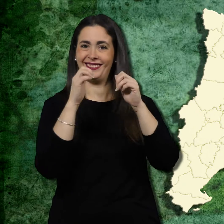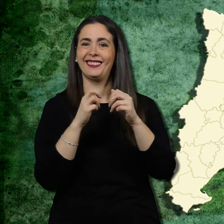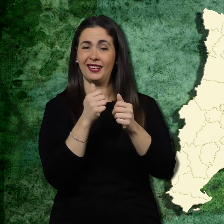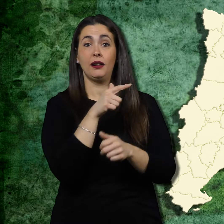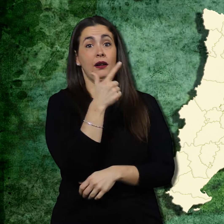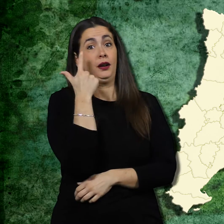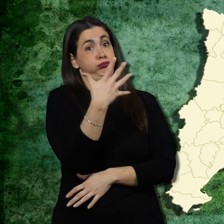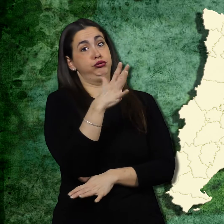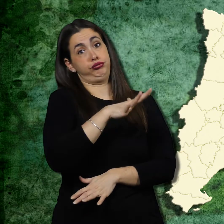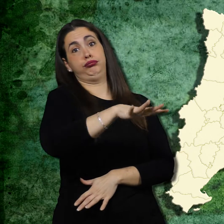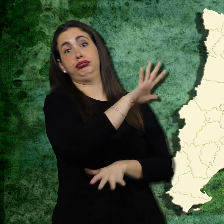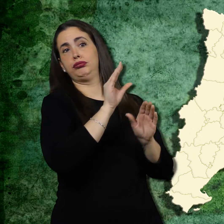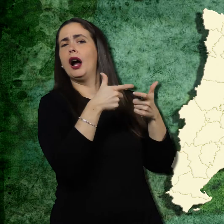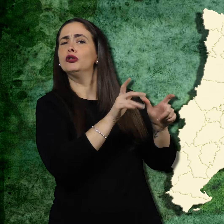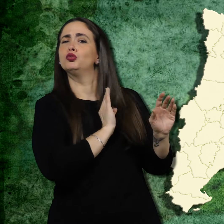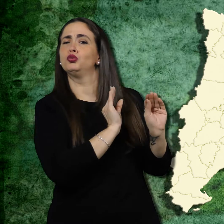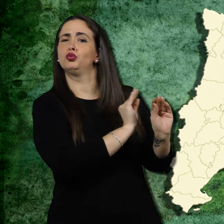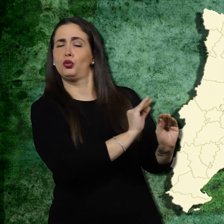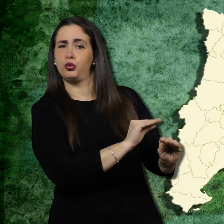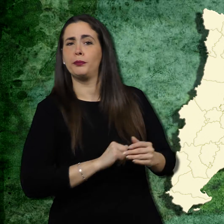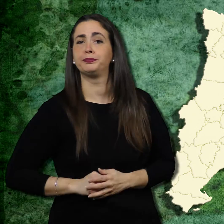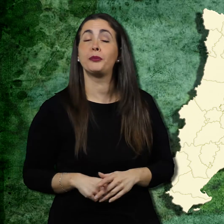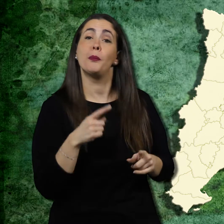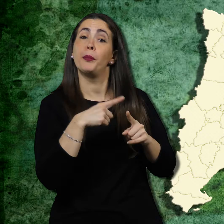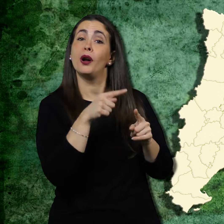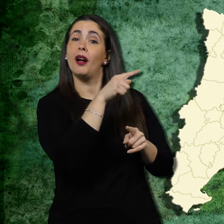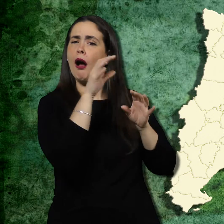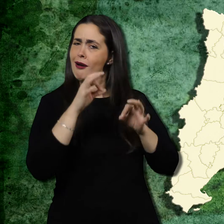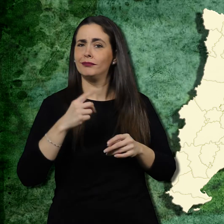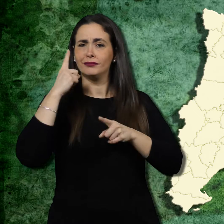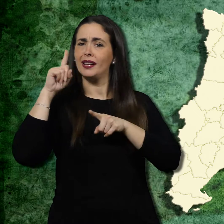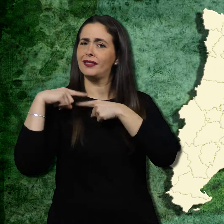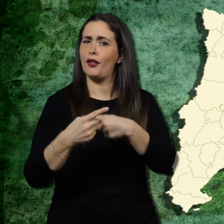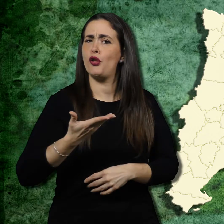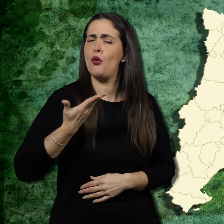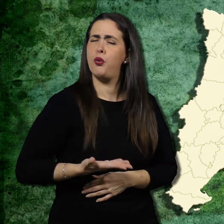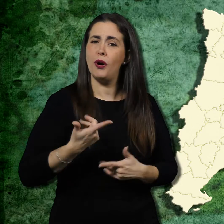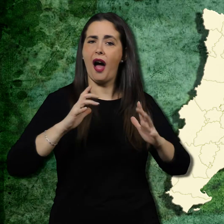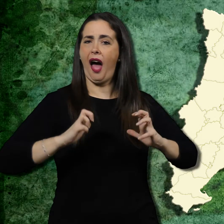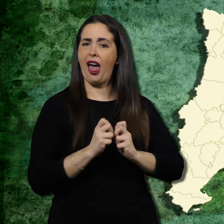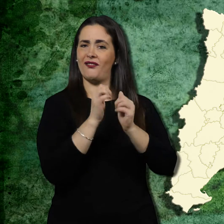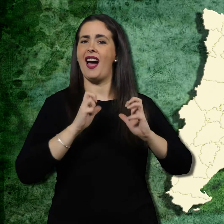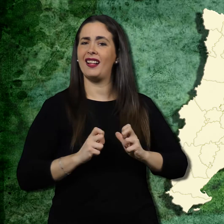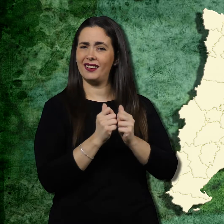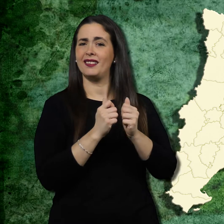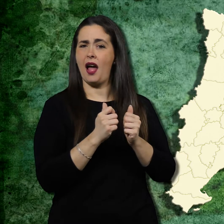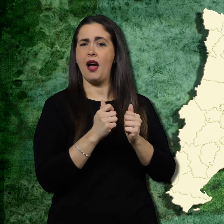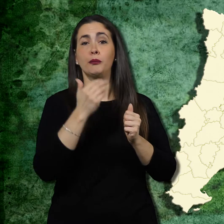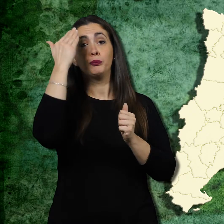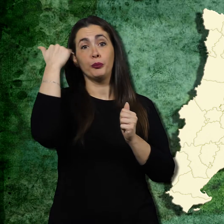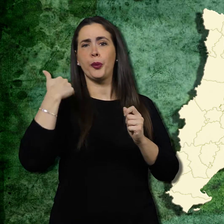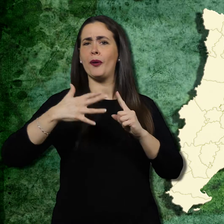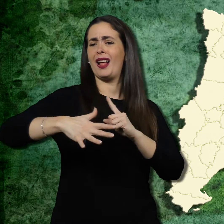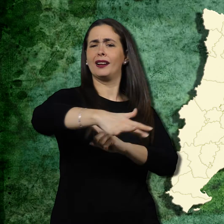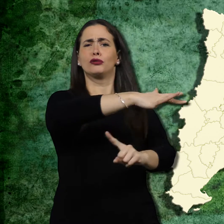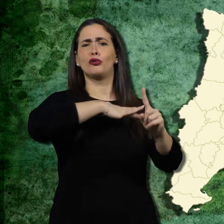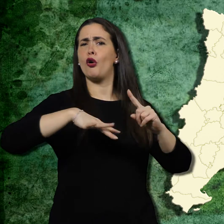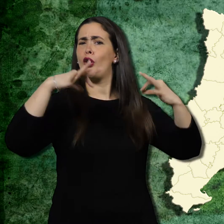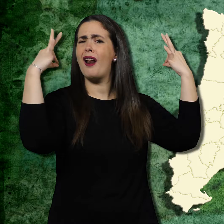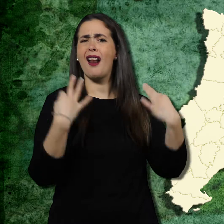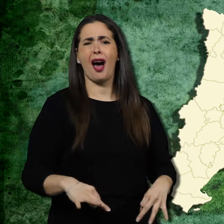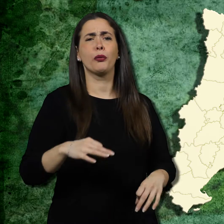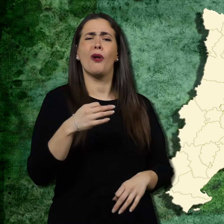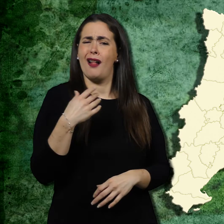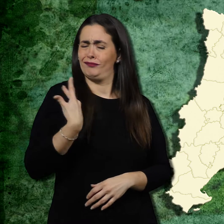referent en la seva categoria, i màxim exponent de la tradició terrissaire d'una vila amb un ric entorn natural,